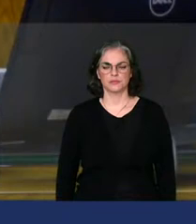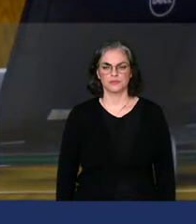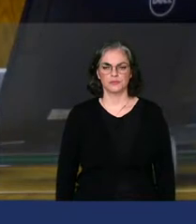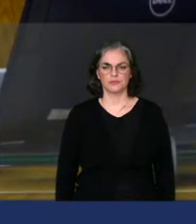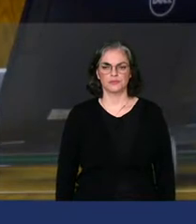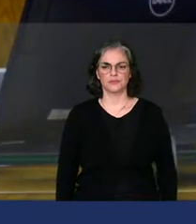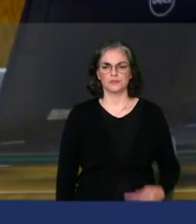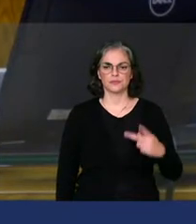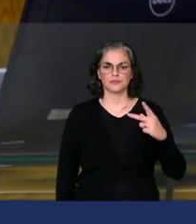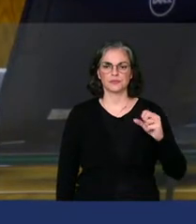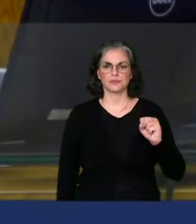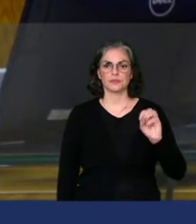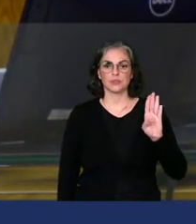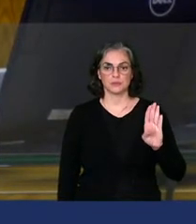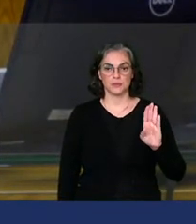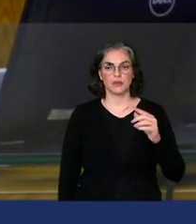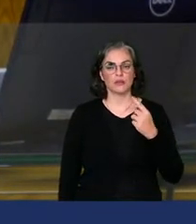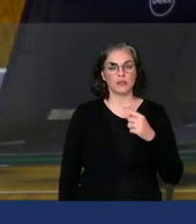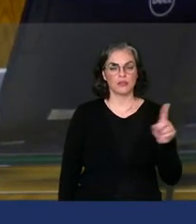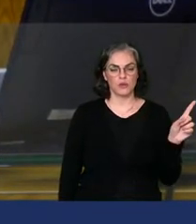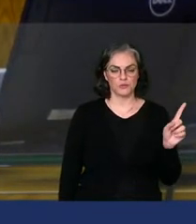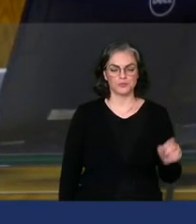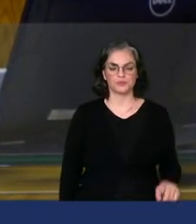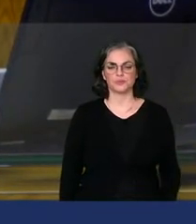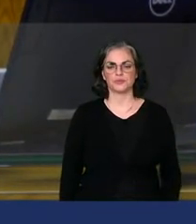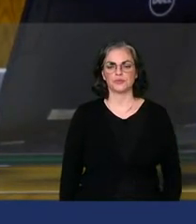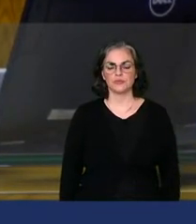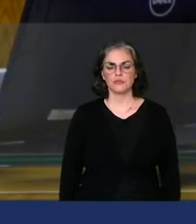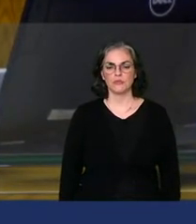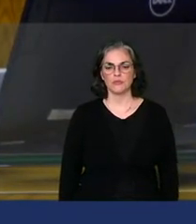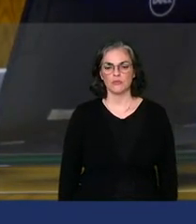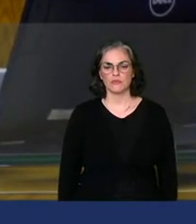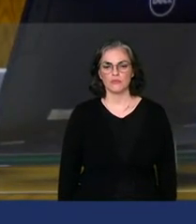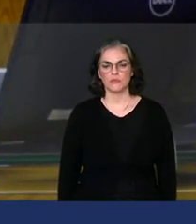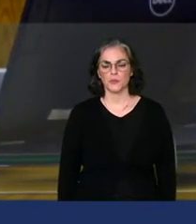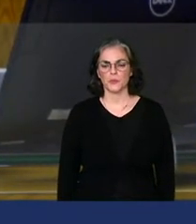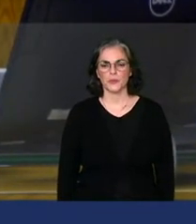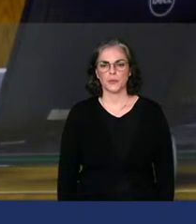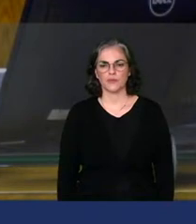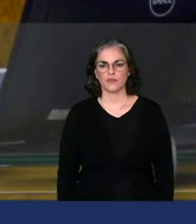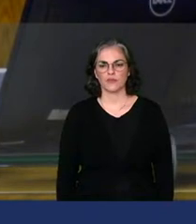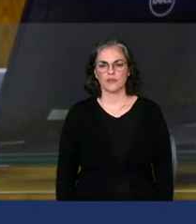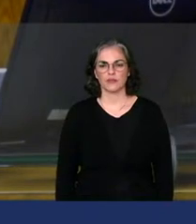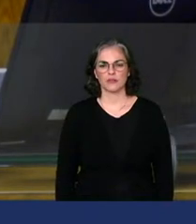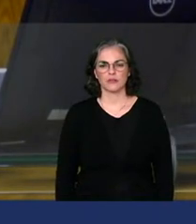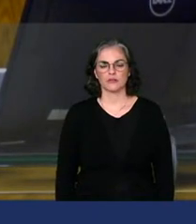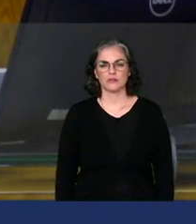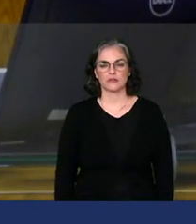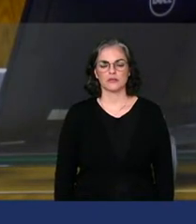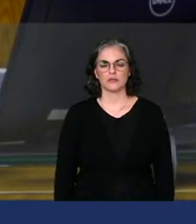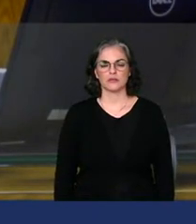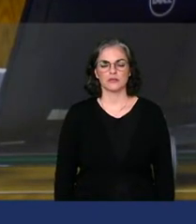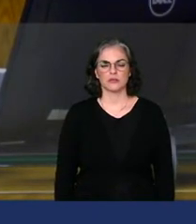DE PAUTA E A FAVOR DA LEI... -- [DEPUTADO]: PRESIDENTE, PSB ORIENTA NÃO É RETIRADA DE PAUTA. -- [PRESIDENTE]: PSD NÃ